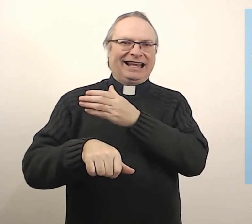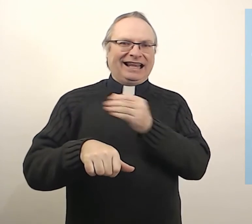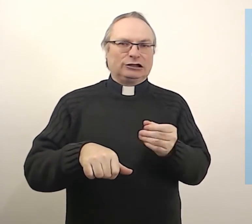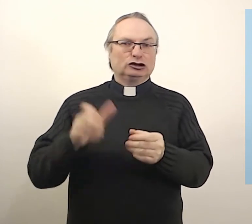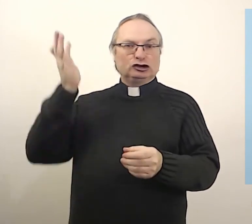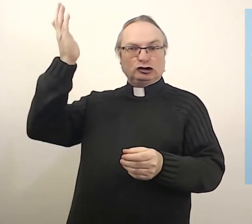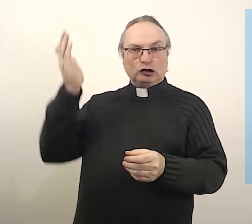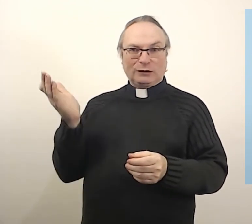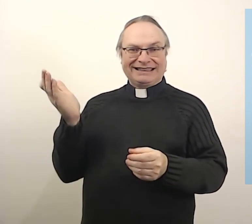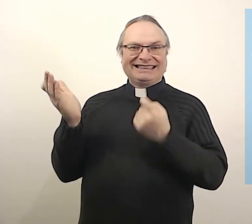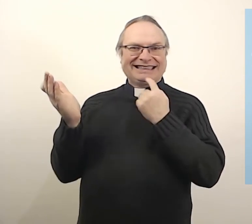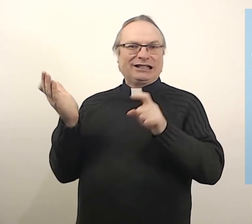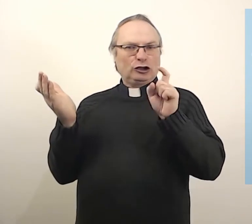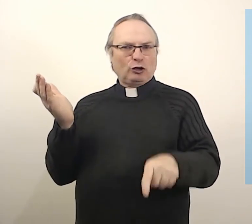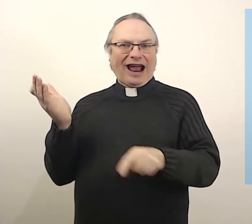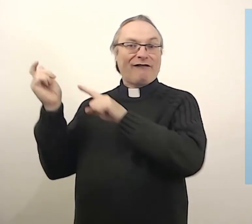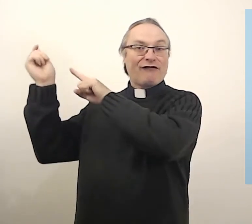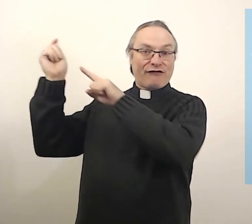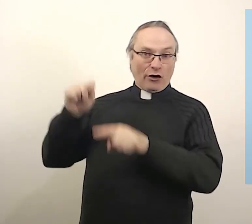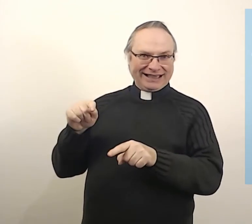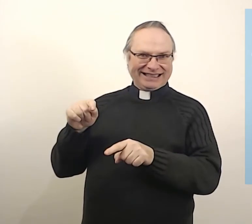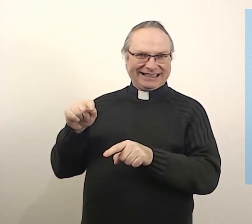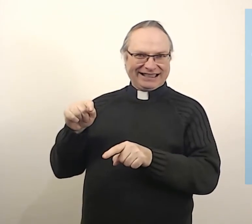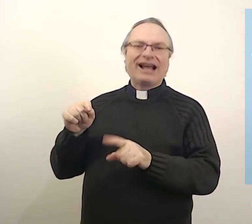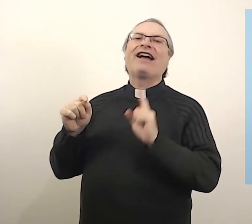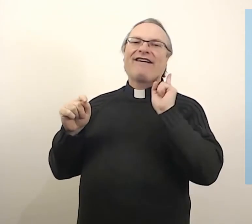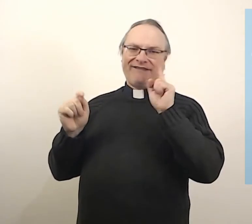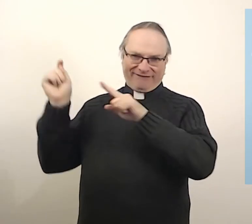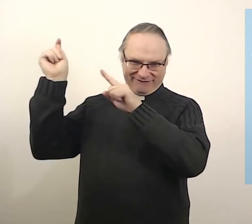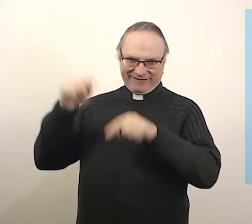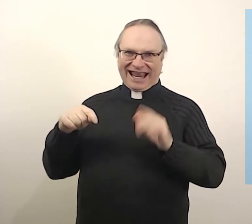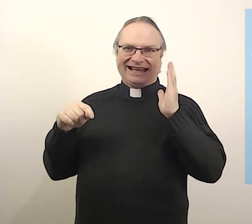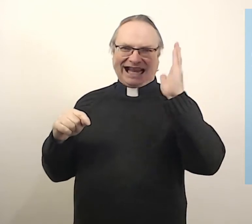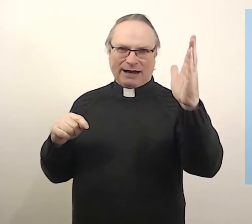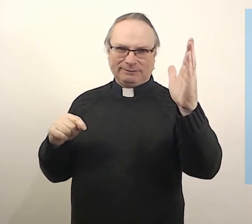et celui qui doit venir viendra,